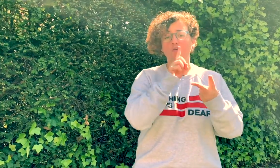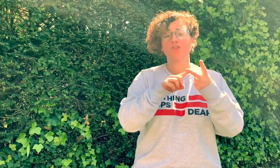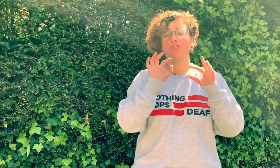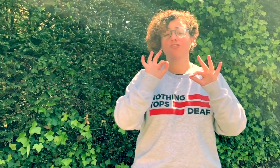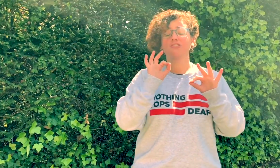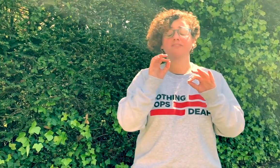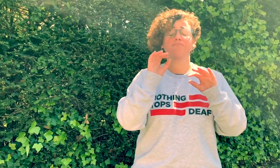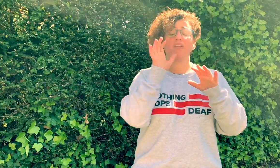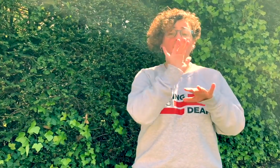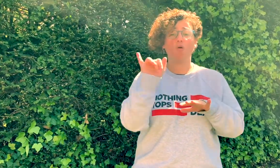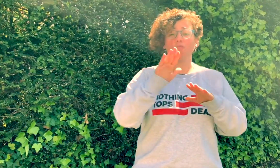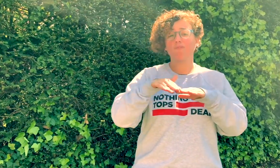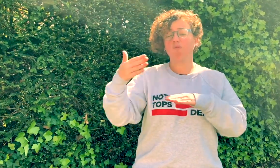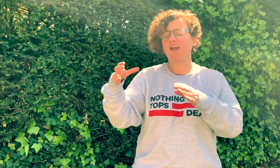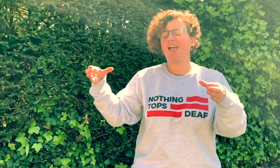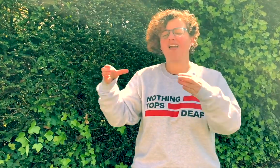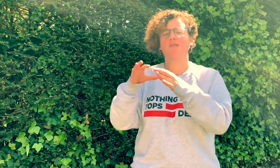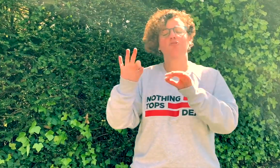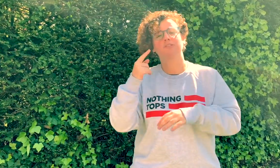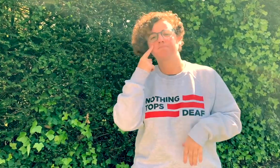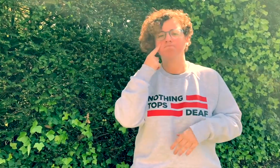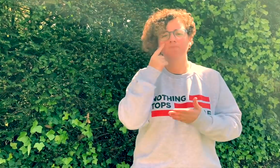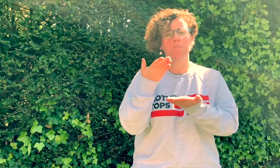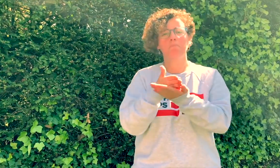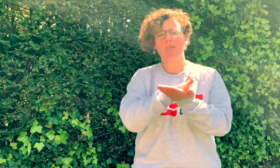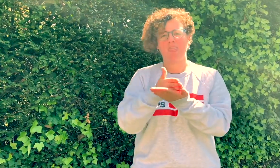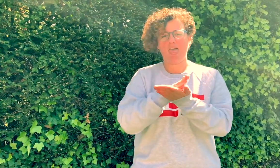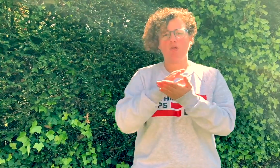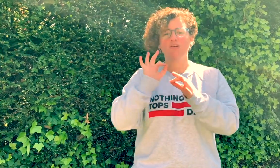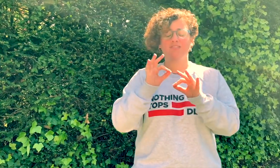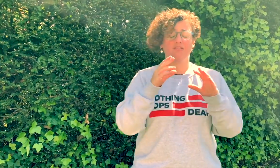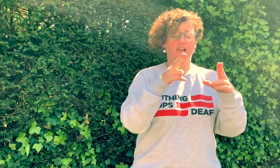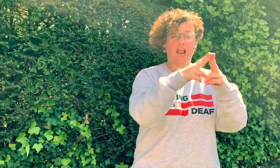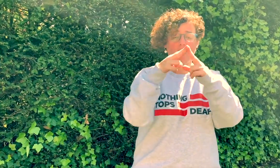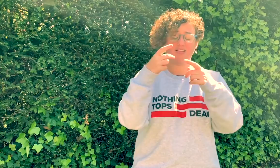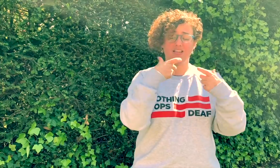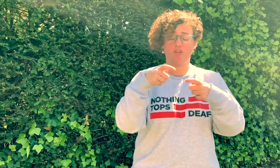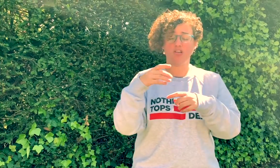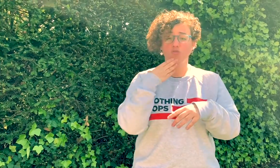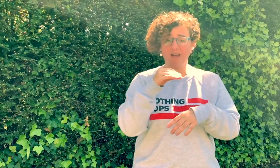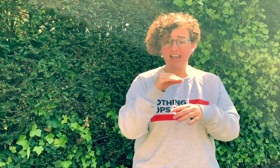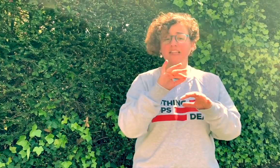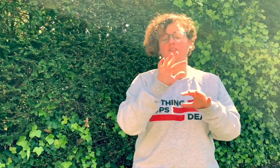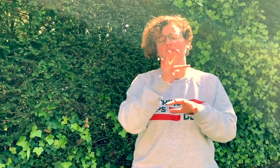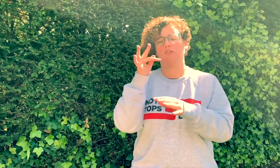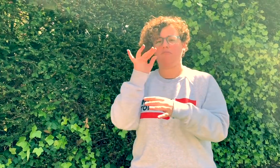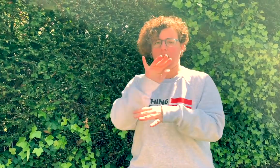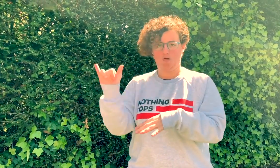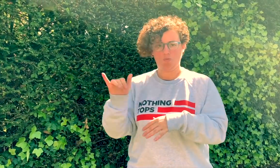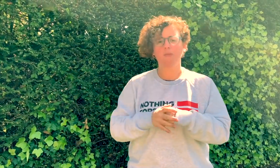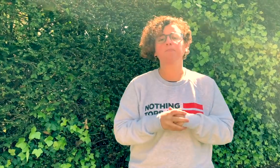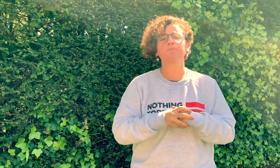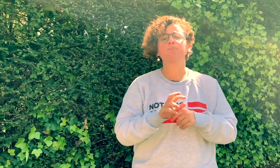y la creación de un comité que podrá ejercer mediación entre la EUDY y las diferentes secciones juveniles.